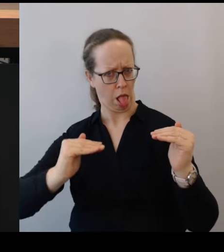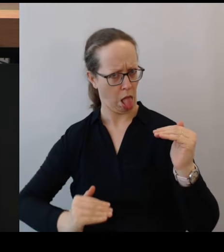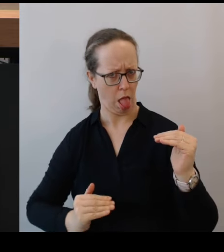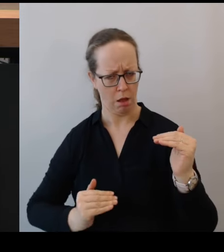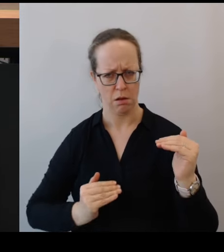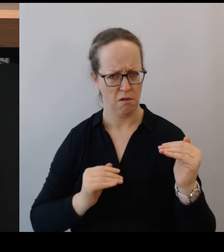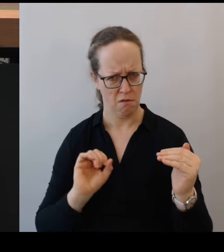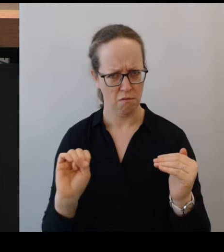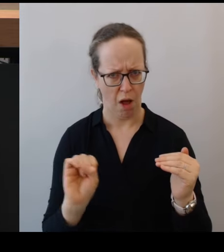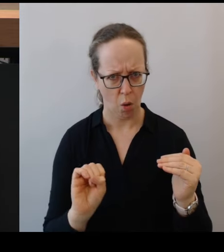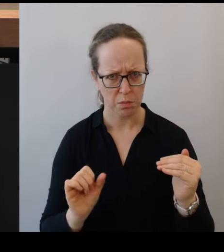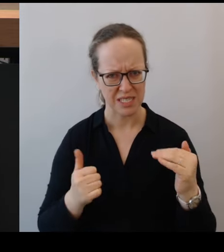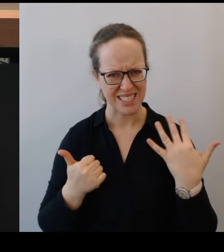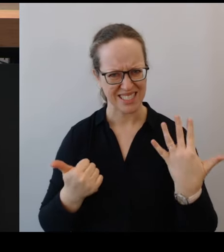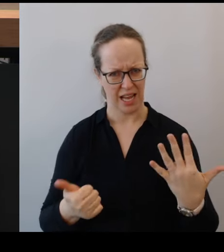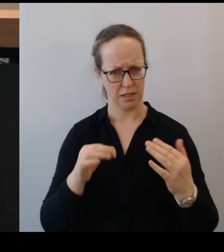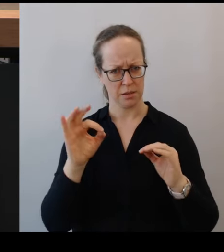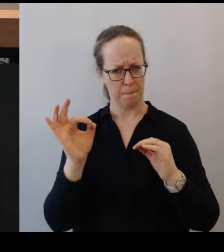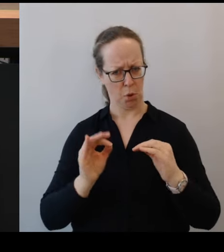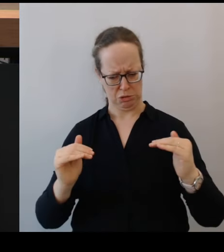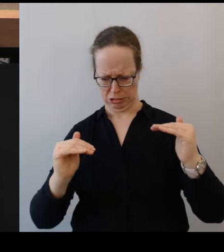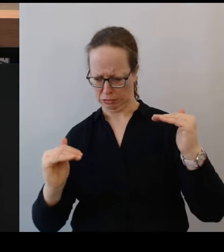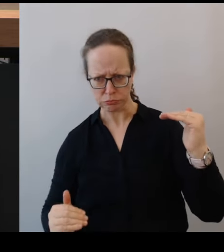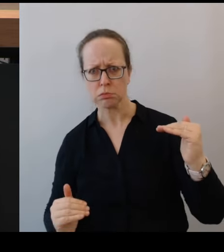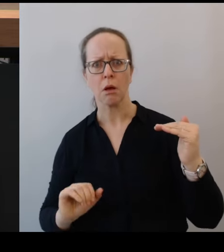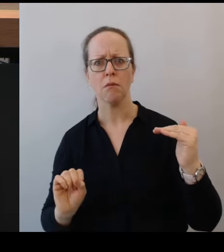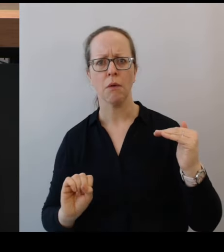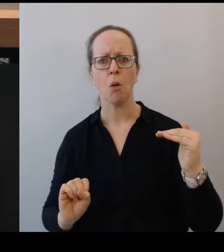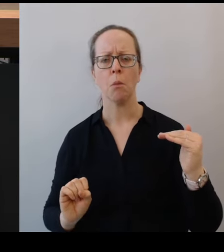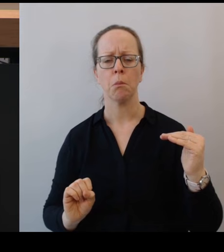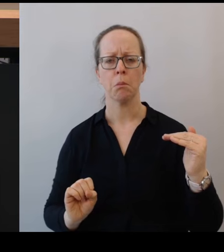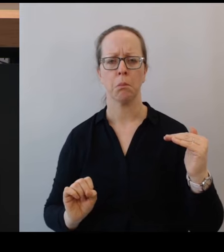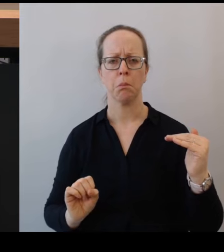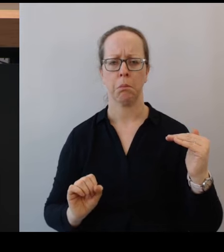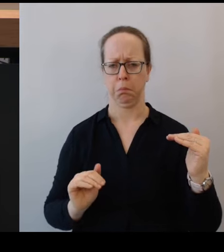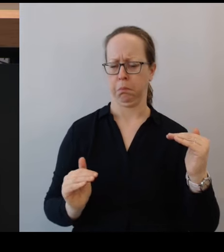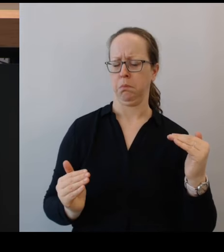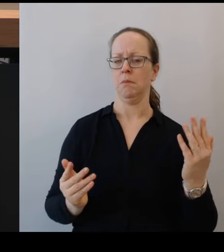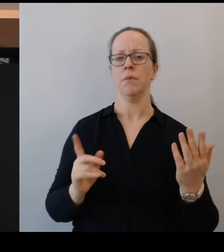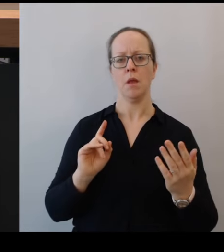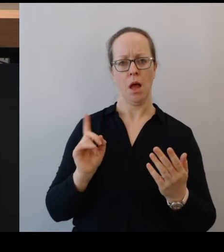Noch gravierender halten wir aber die Vorstellung, dass der Abschluss von